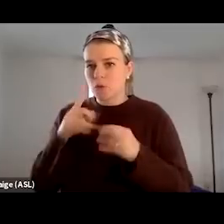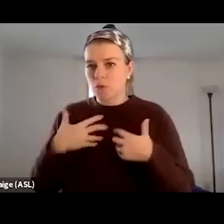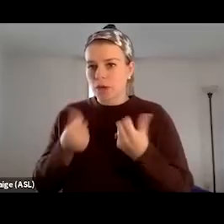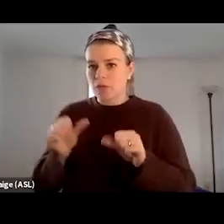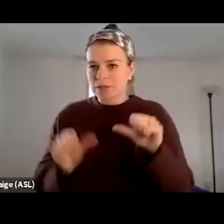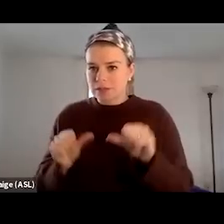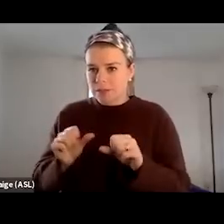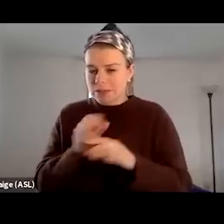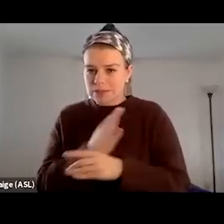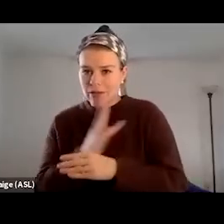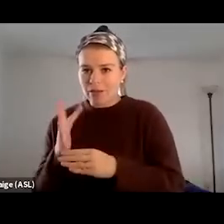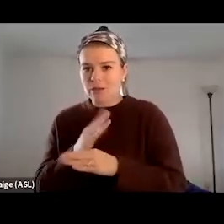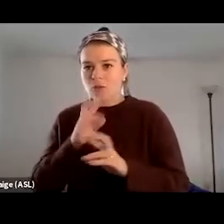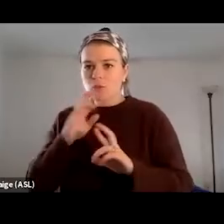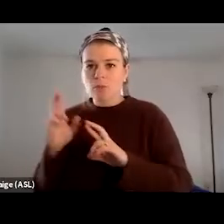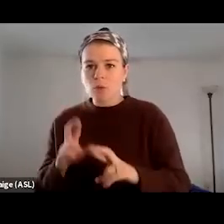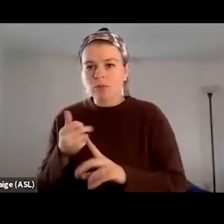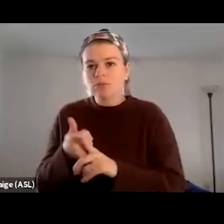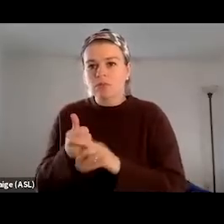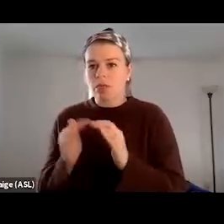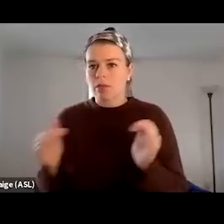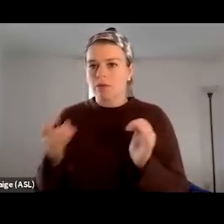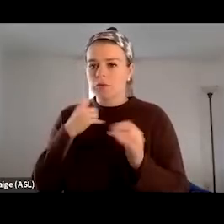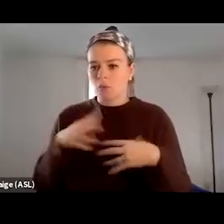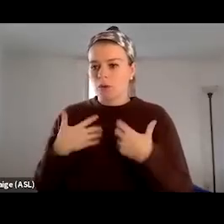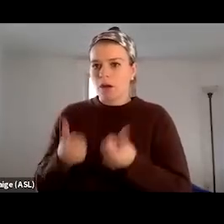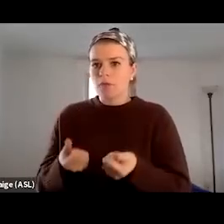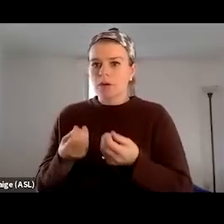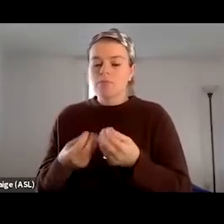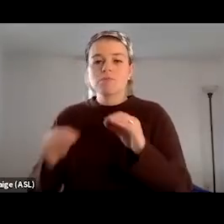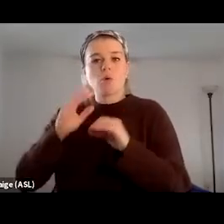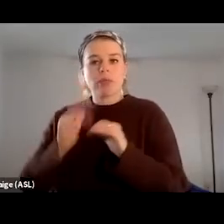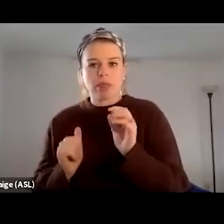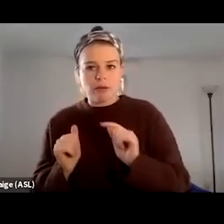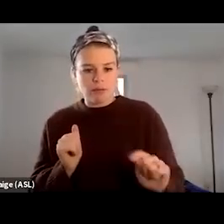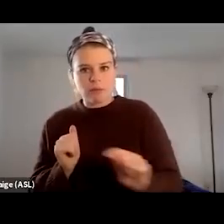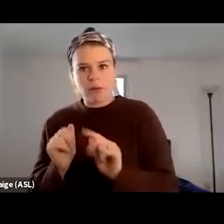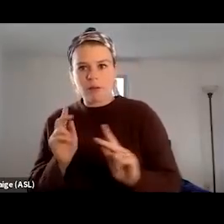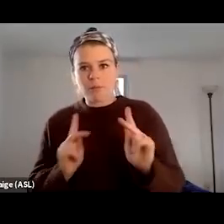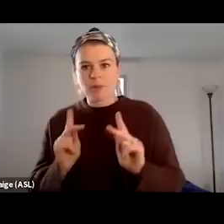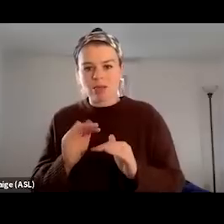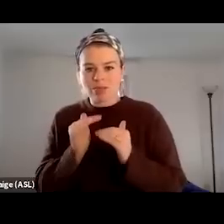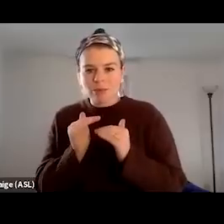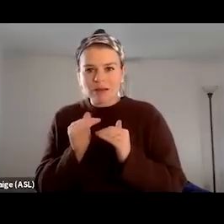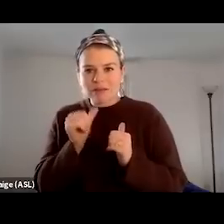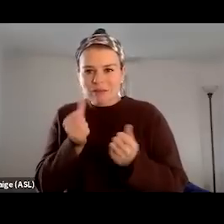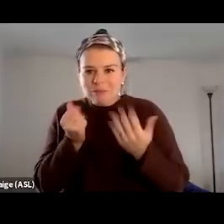informan estar en niveles de recuperación que son más altos que las personas que tienen redes sociales más limitadas o pequeñas.